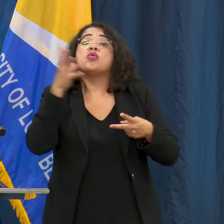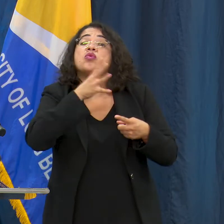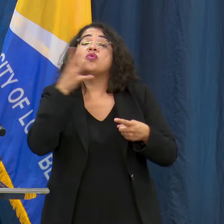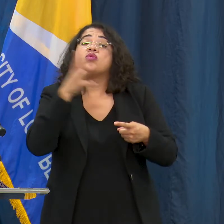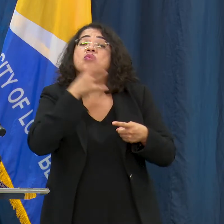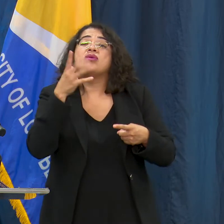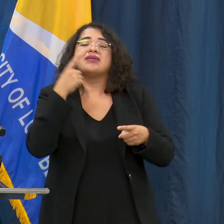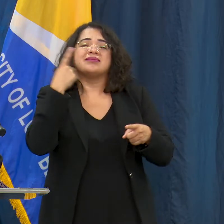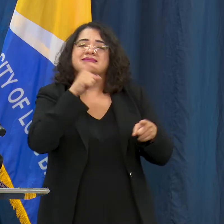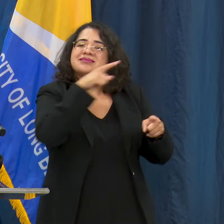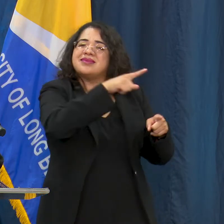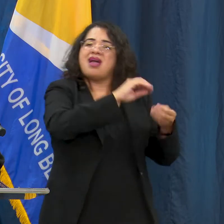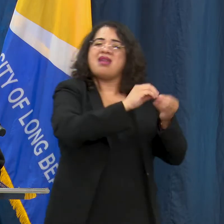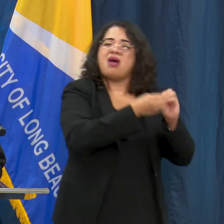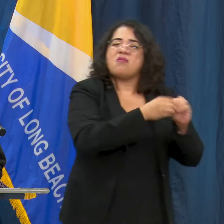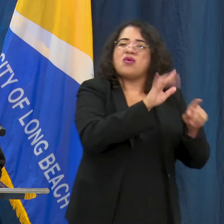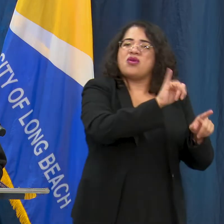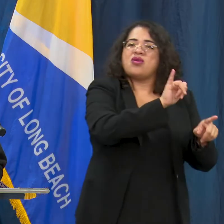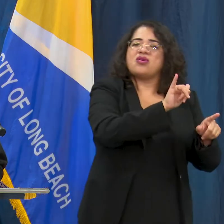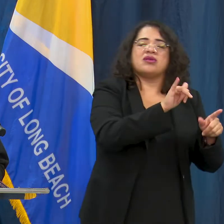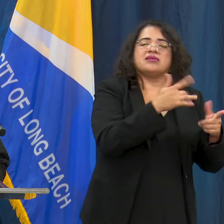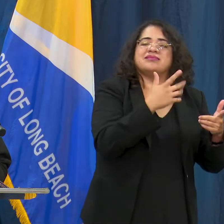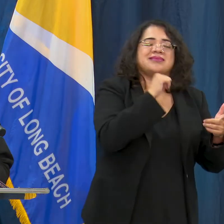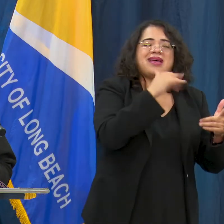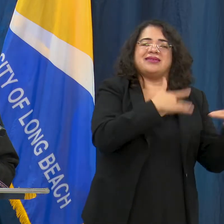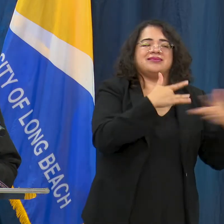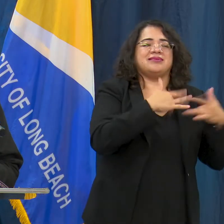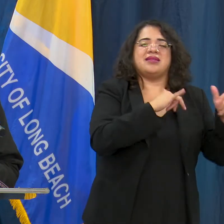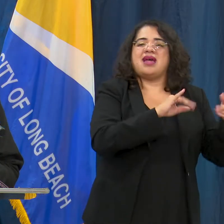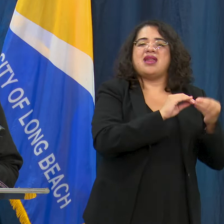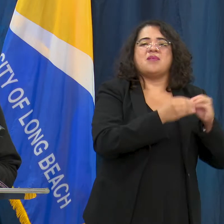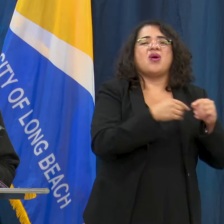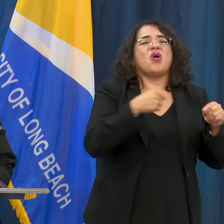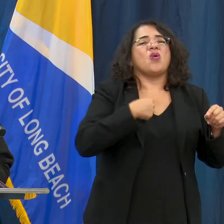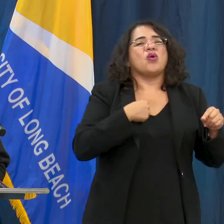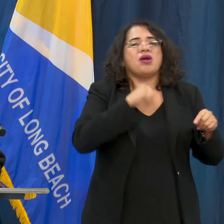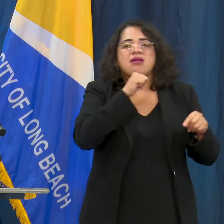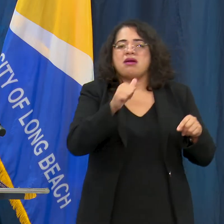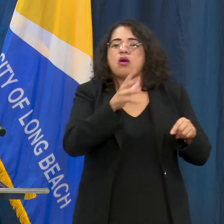para nuestra ciudad que nosotros consider ammos una ciudad urbana como